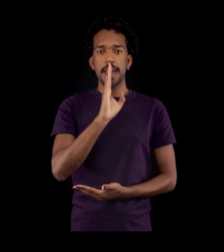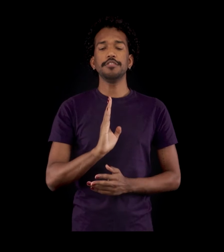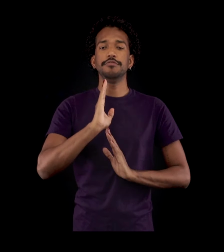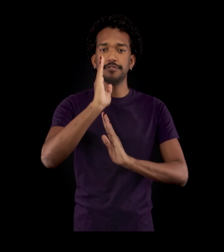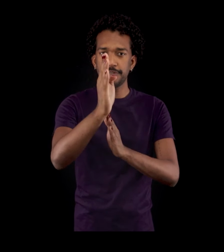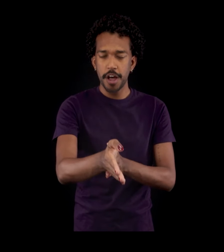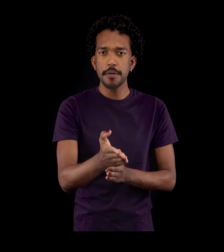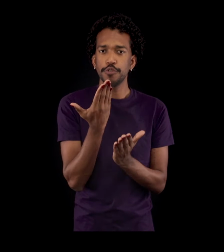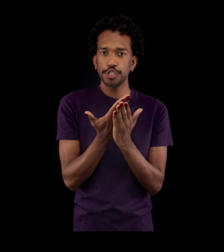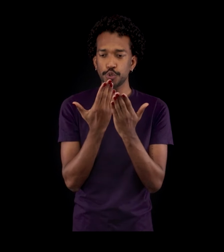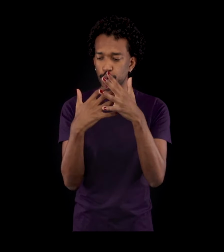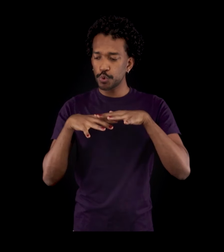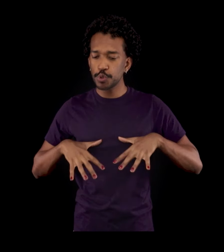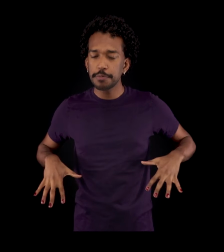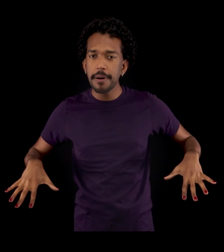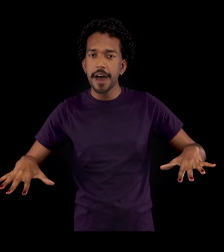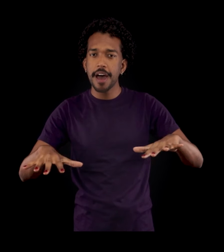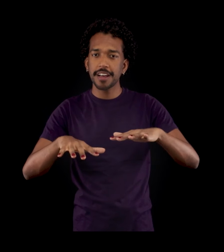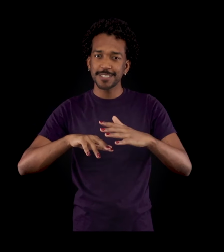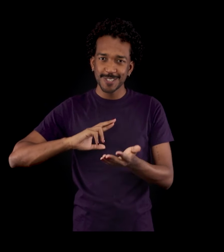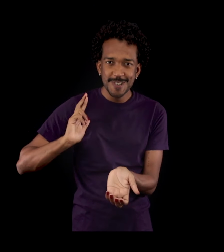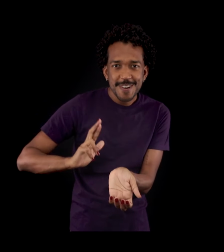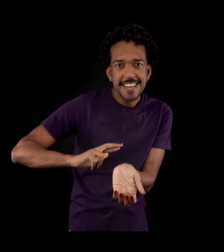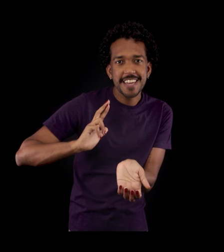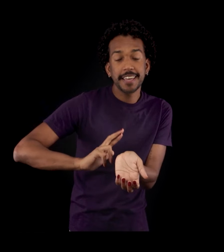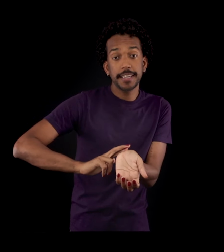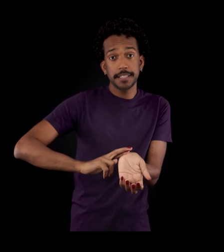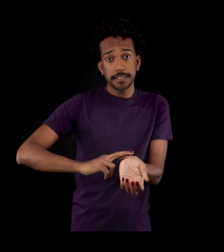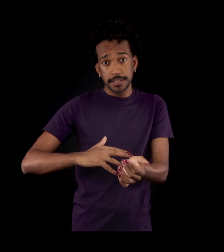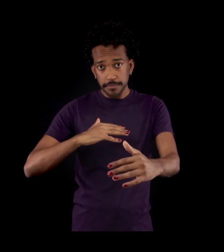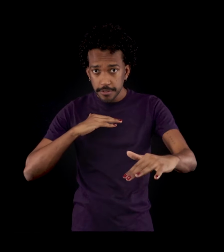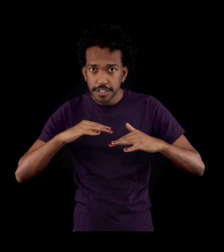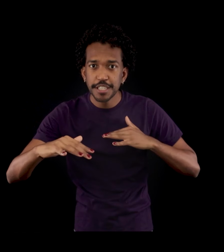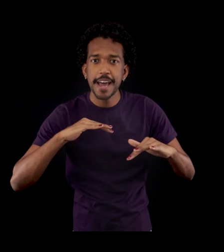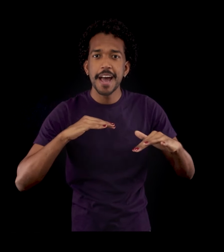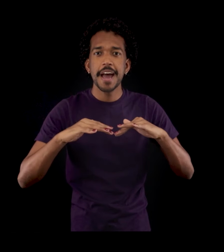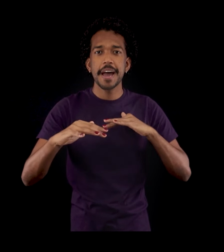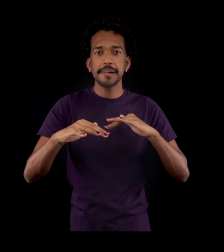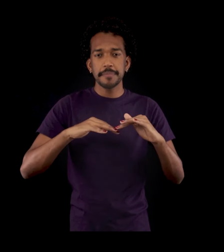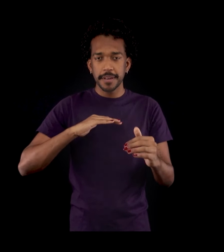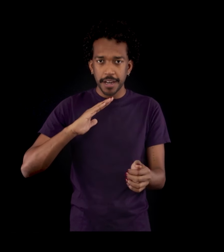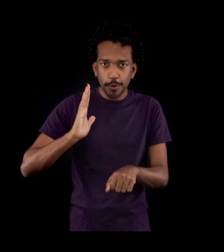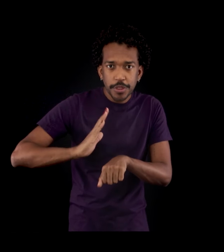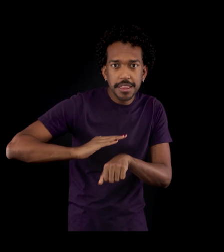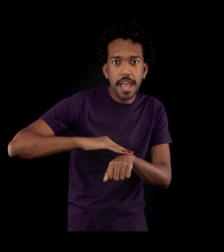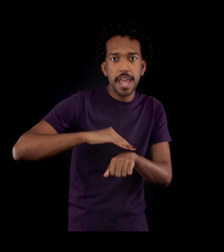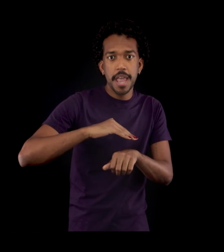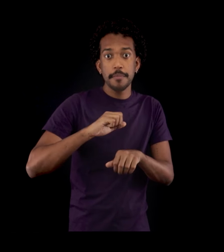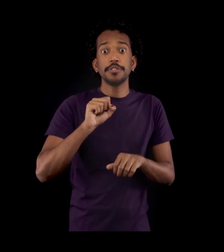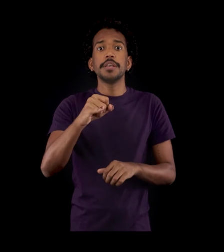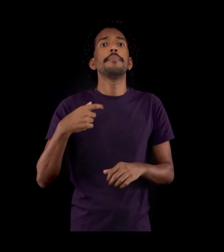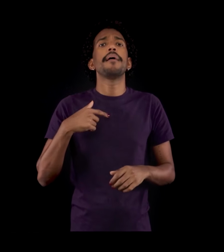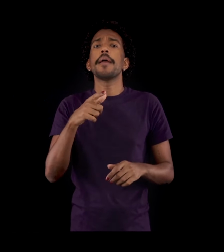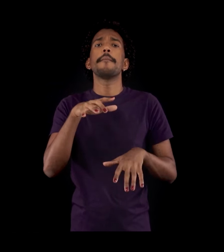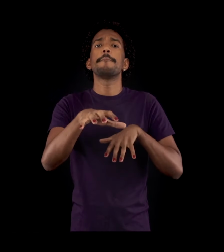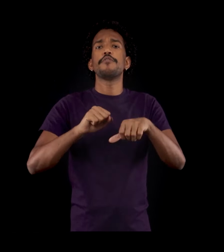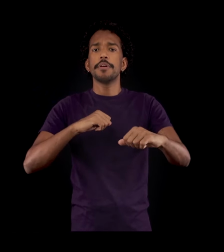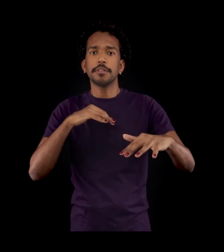O estudo do espaço, o ritmo, a dinâmica, o tempo. Você pega o movimento,